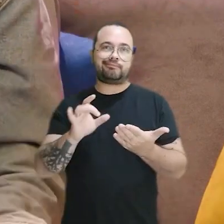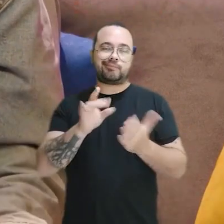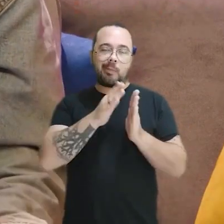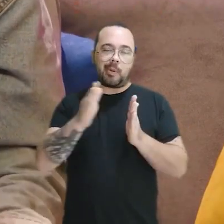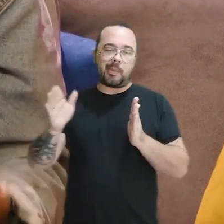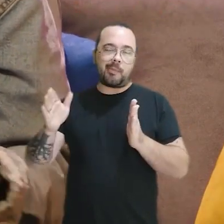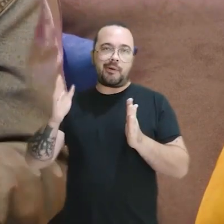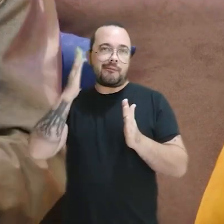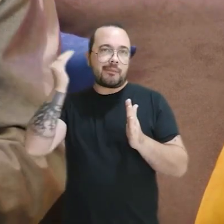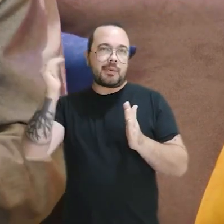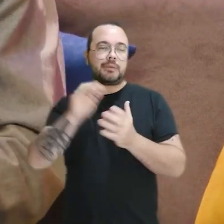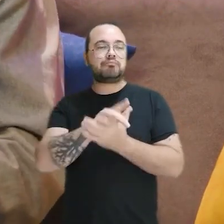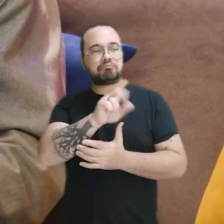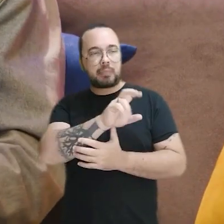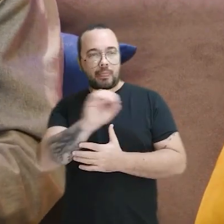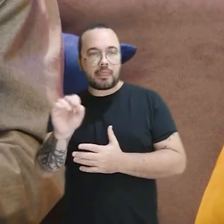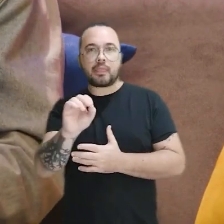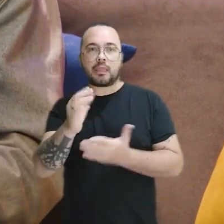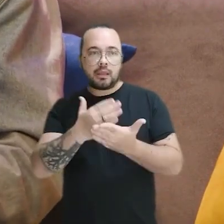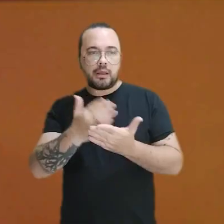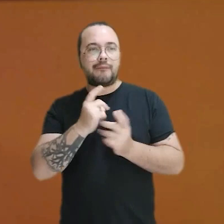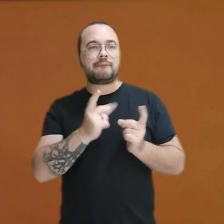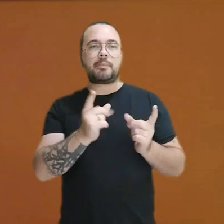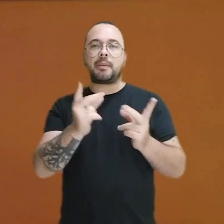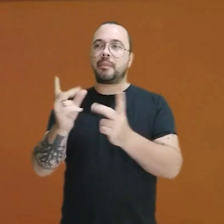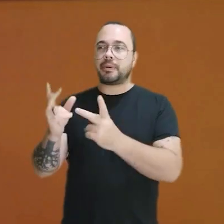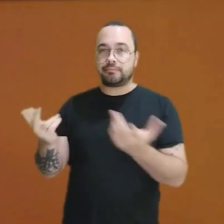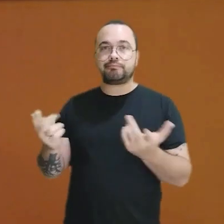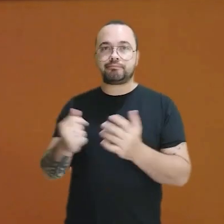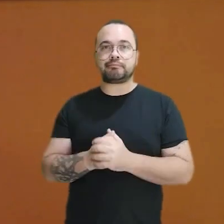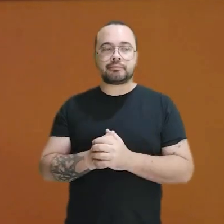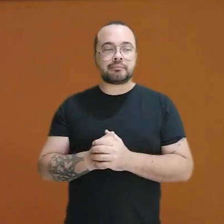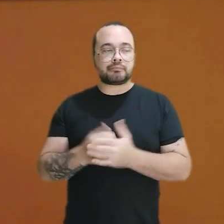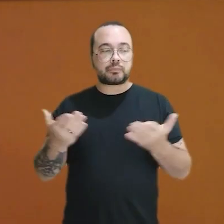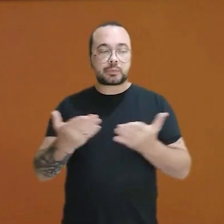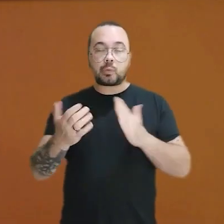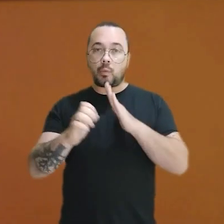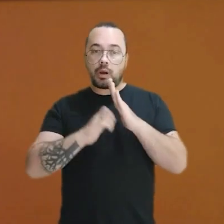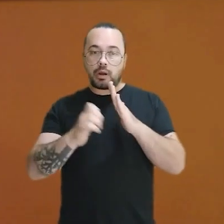Então pô, o Guima pegou os 500 livros dele e vendeu tudo. Hoje a empresa "Clube do Minhoca"